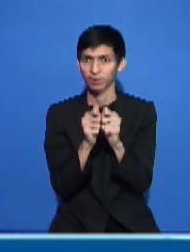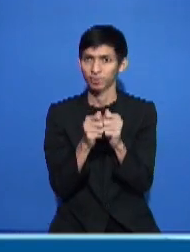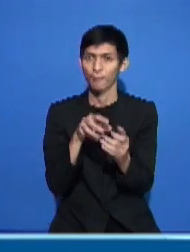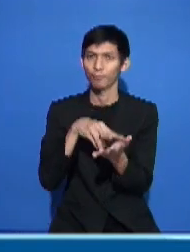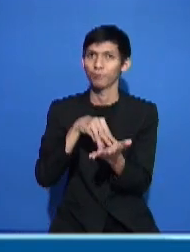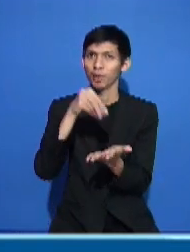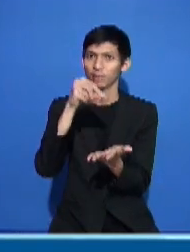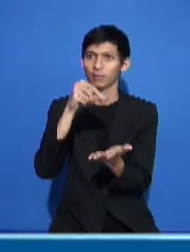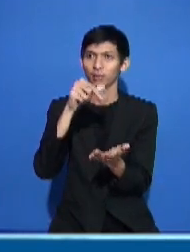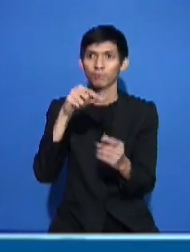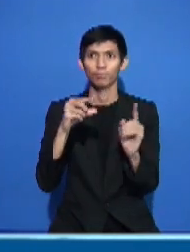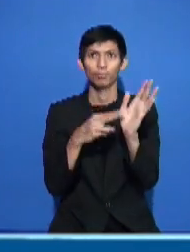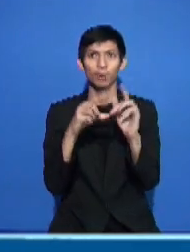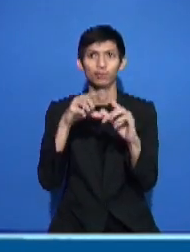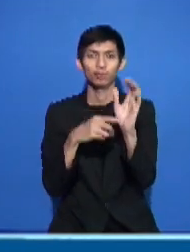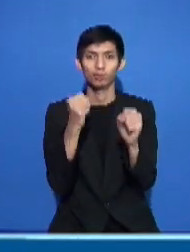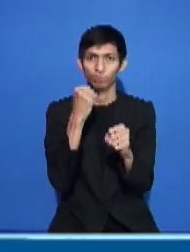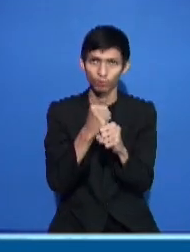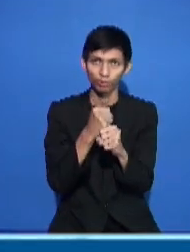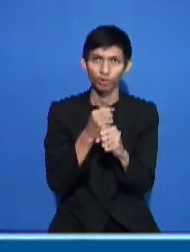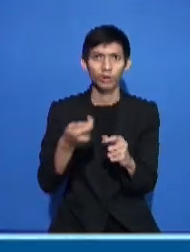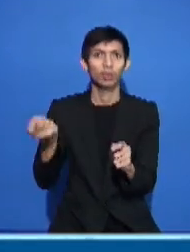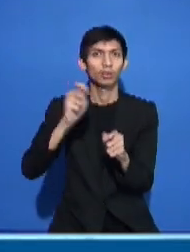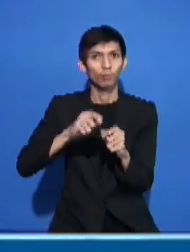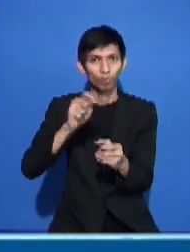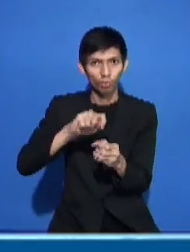Gendis alus sarem Lisa sayur sartopo warna makanan